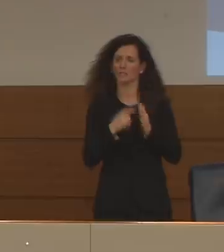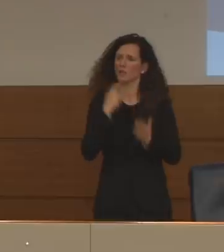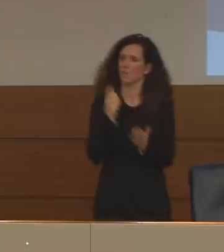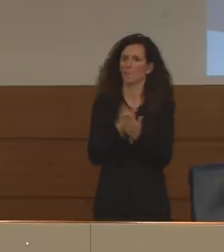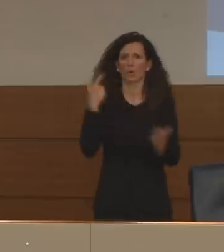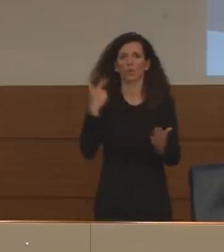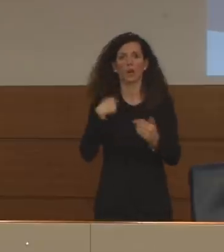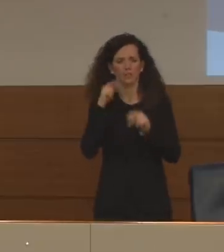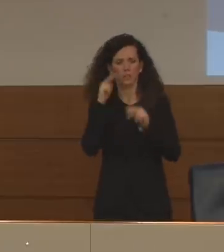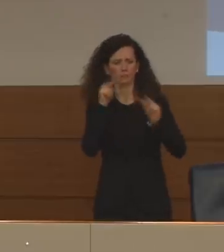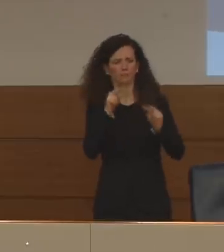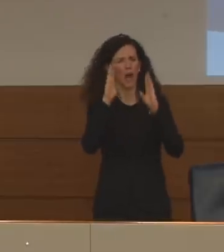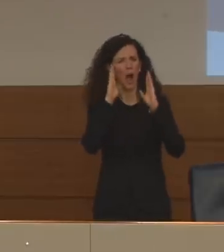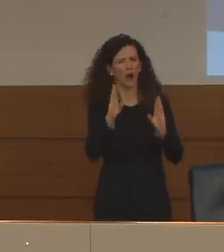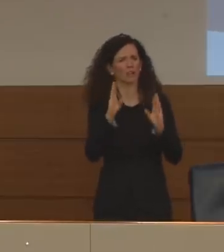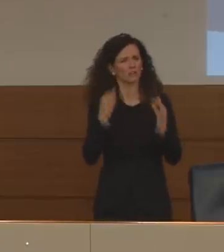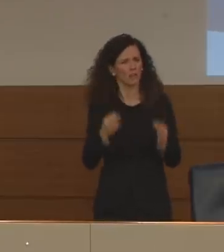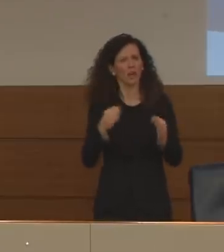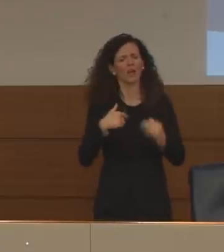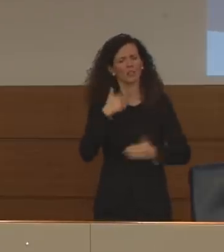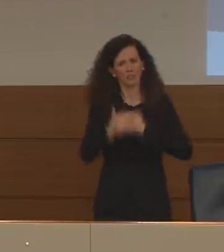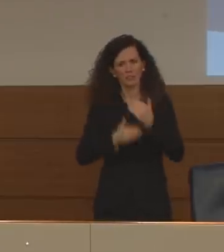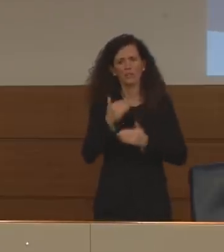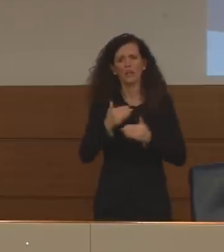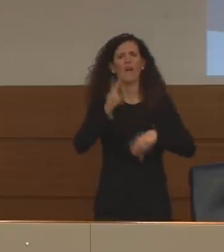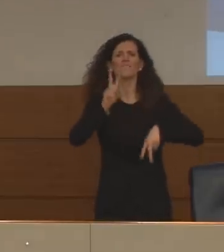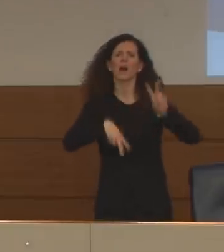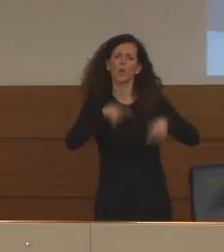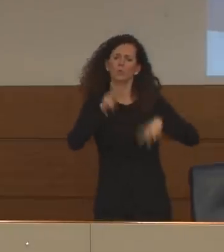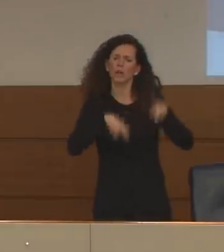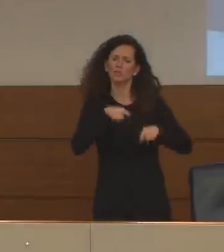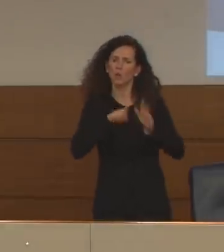con molta attenzione per valutare con esattezza il picco abbiamo bisogno di tempo.